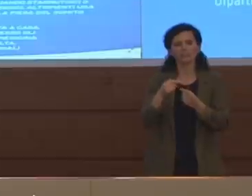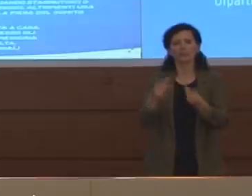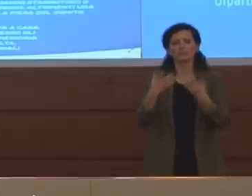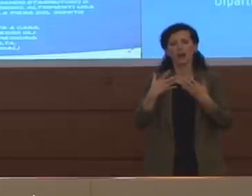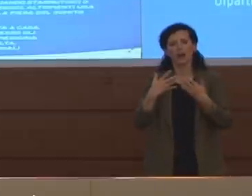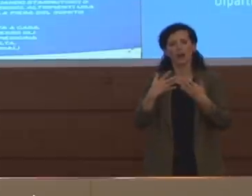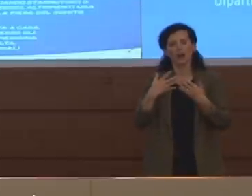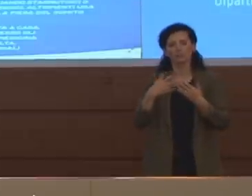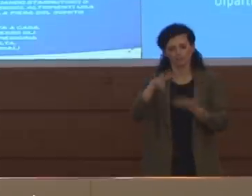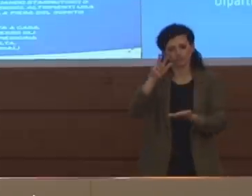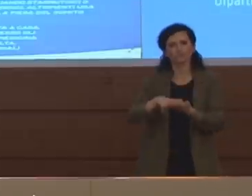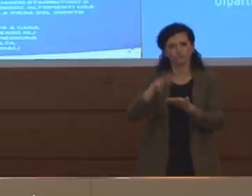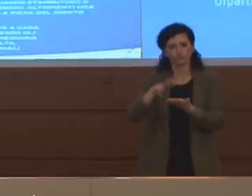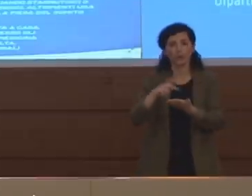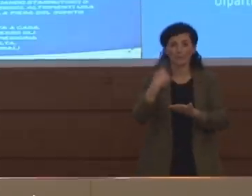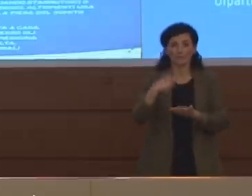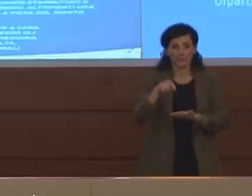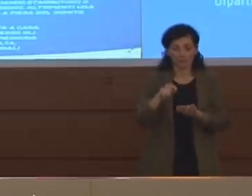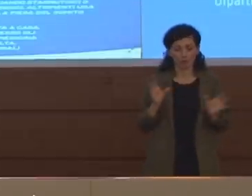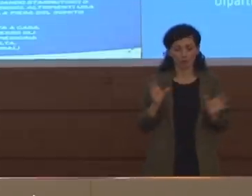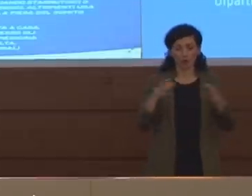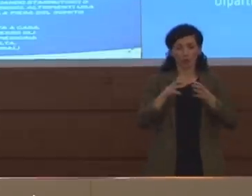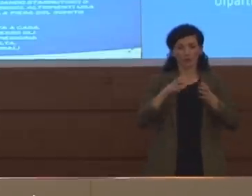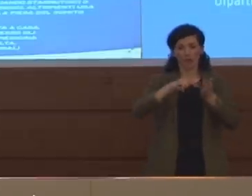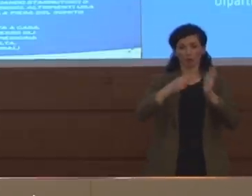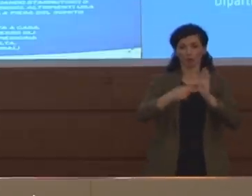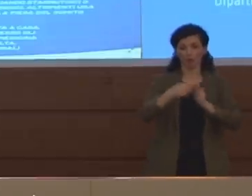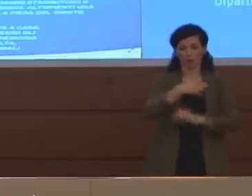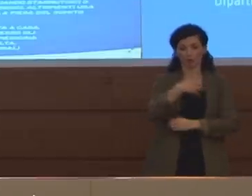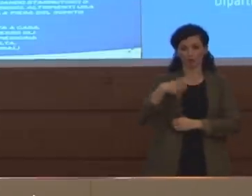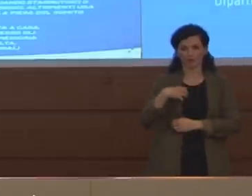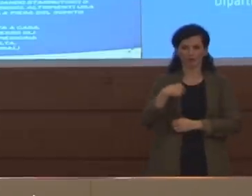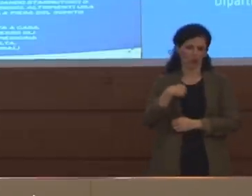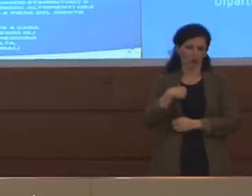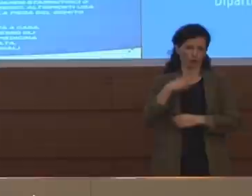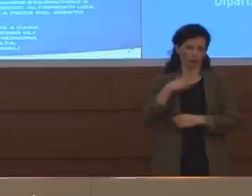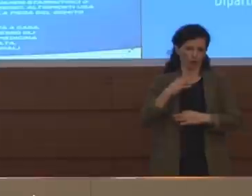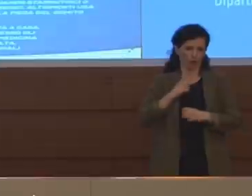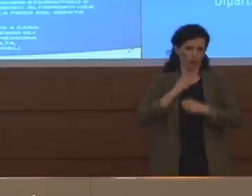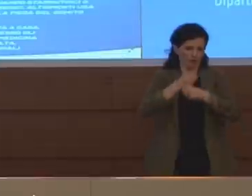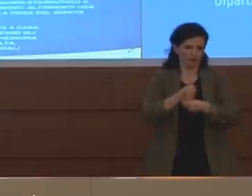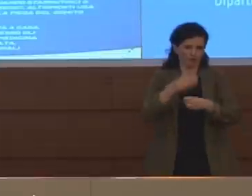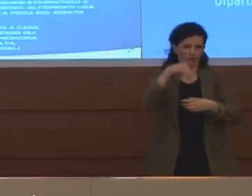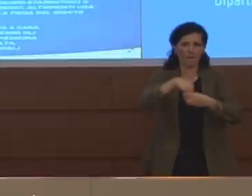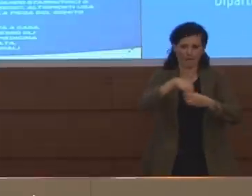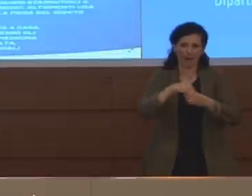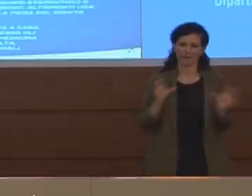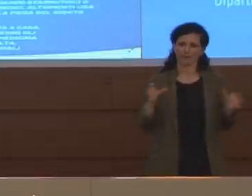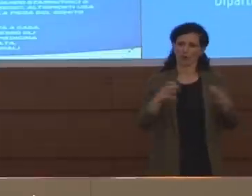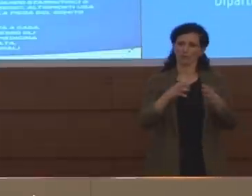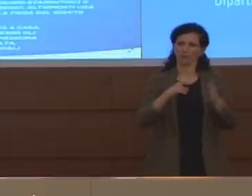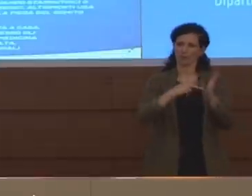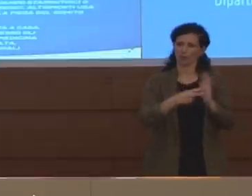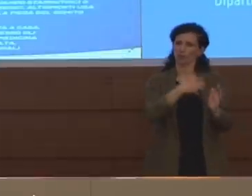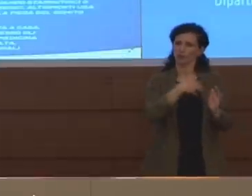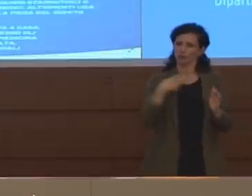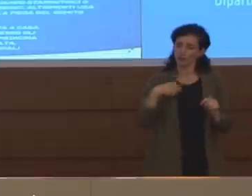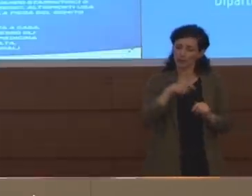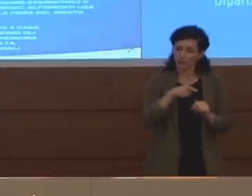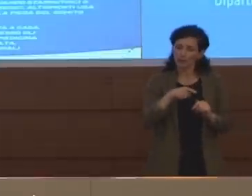il Comitato Tecnico Scientifico, di cui faccio parte, ha fornito al Commissario